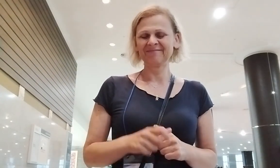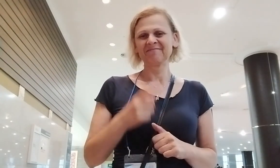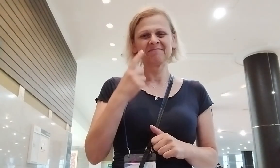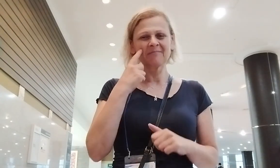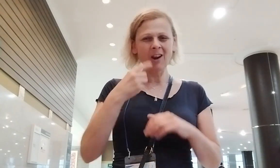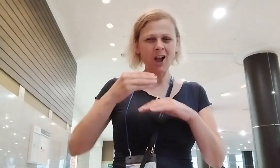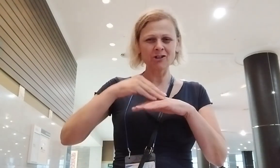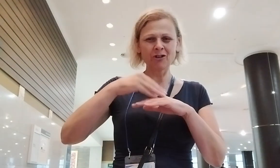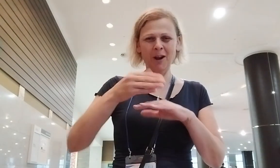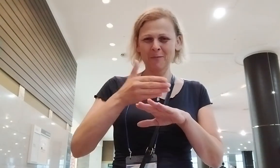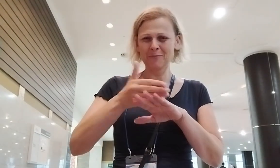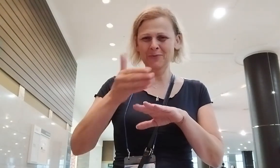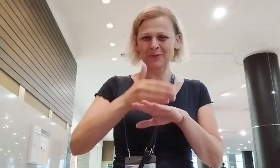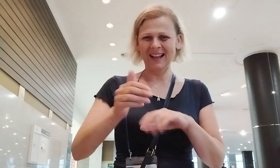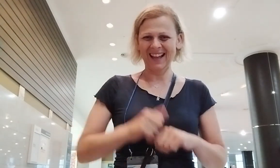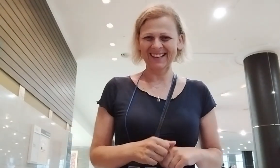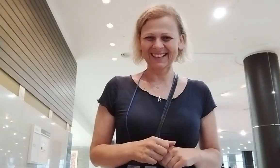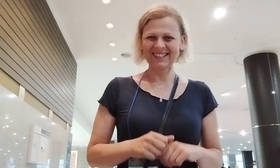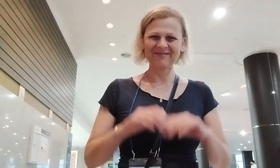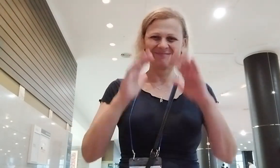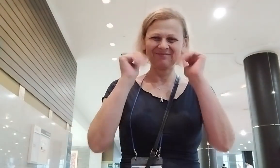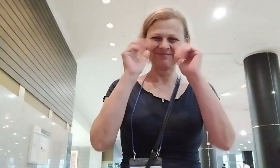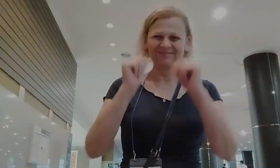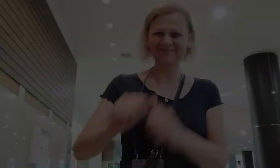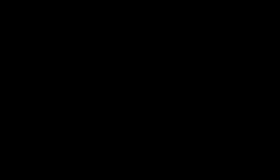Ci aggiorniamo più tardi. Tanti saluti